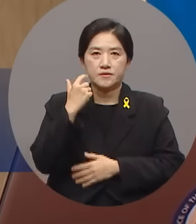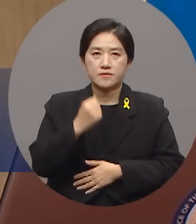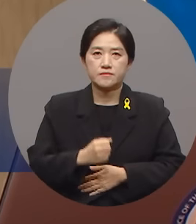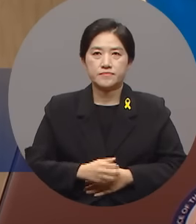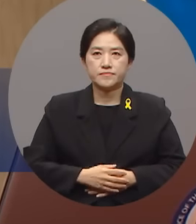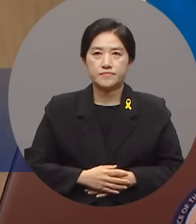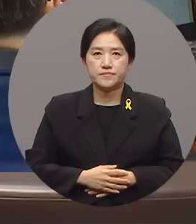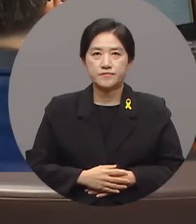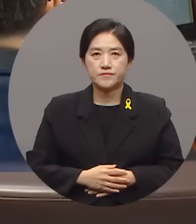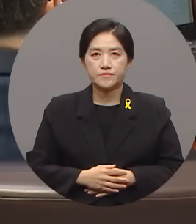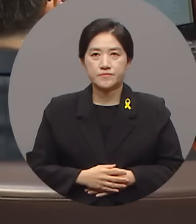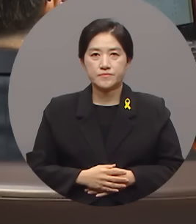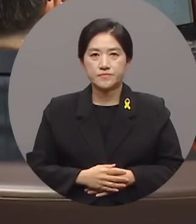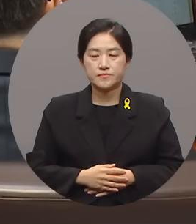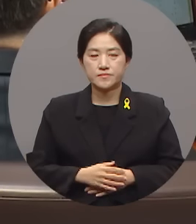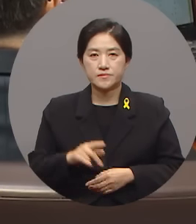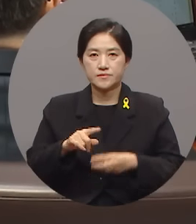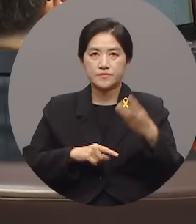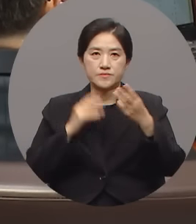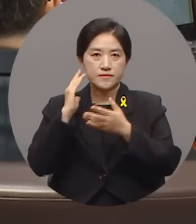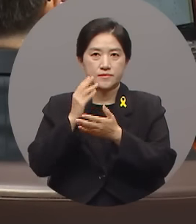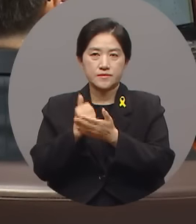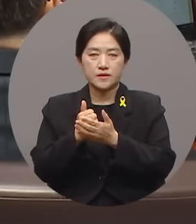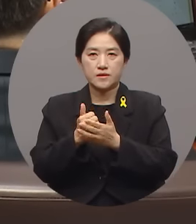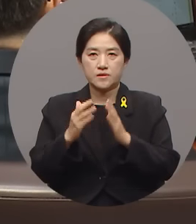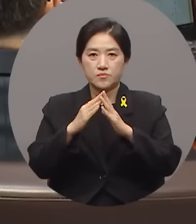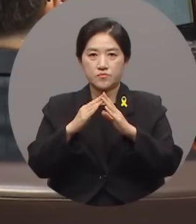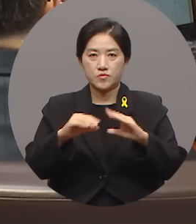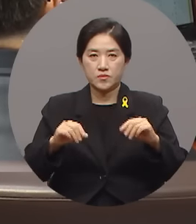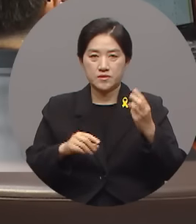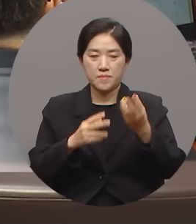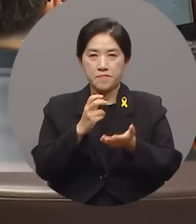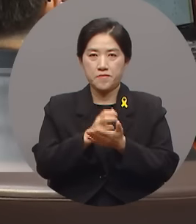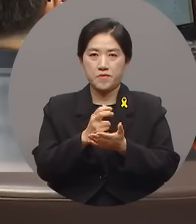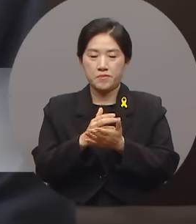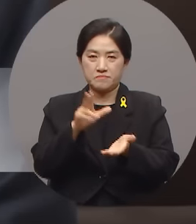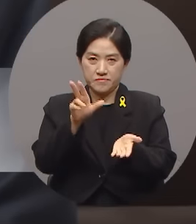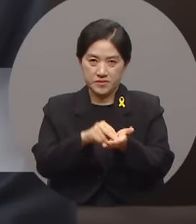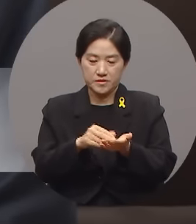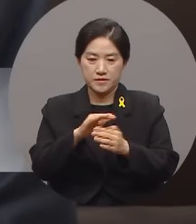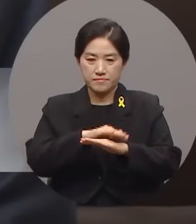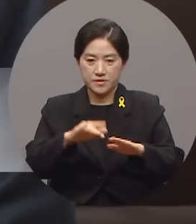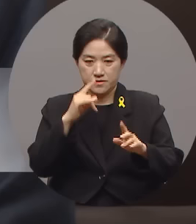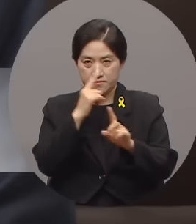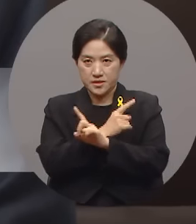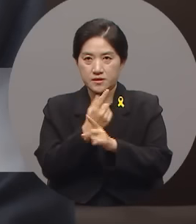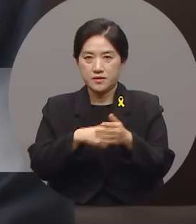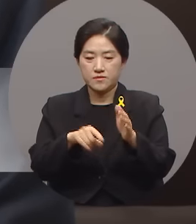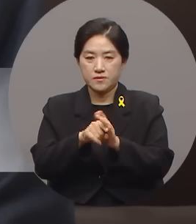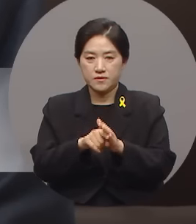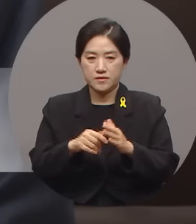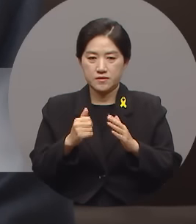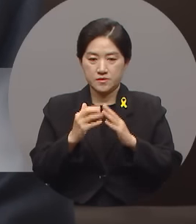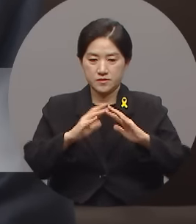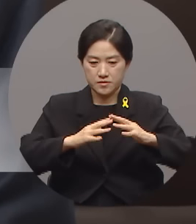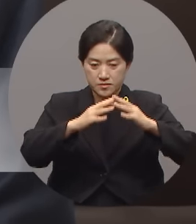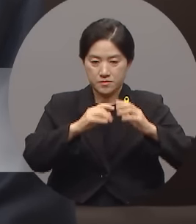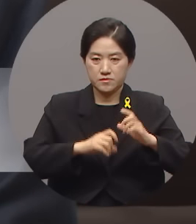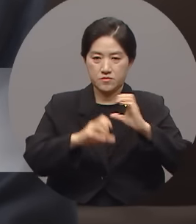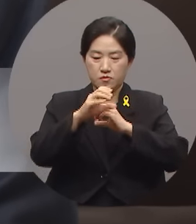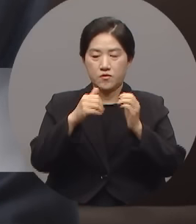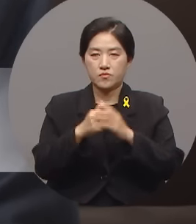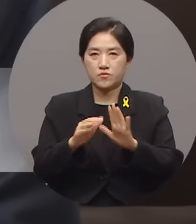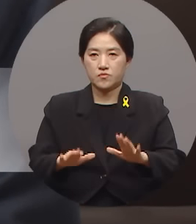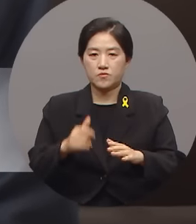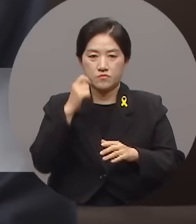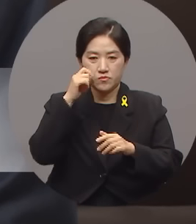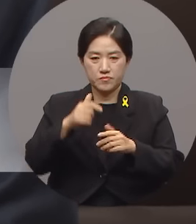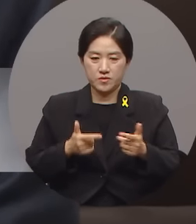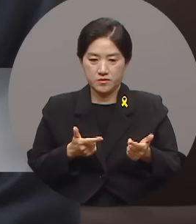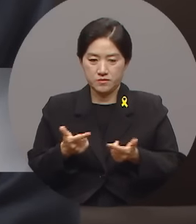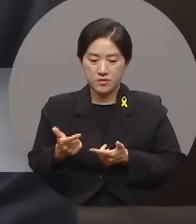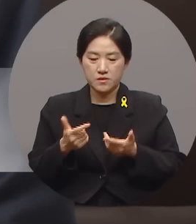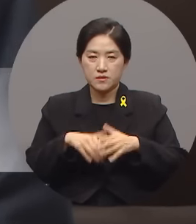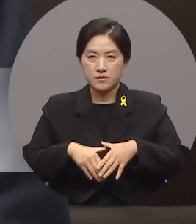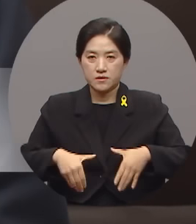(기자) 윤 대통령은 부동산 3법의 폐해를 바로 잡기 위해 공급을 활성화하고 규제를